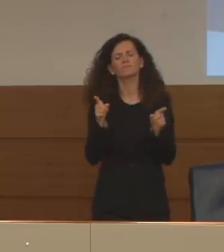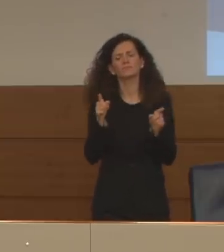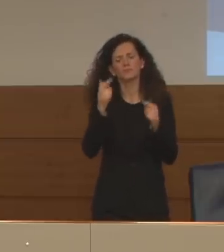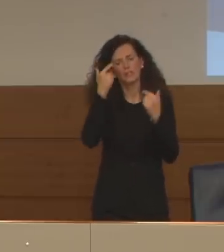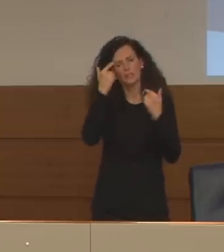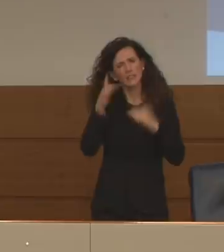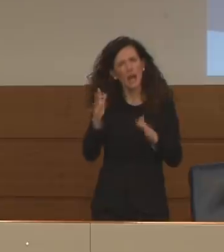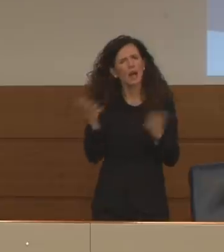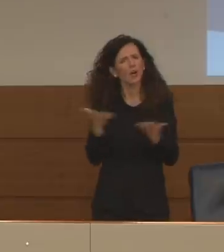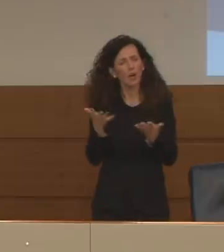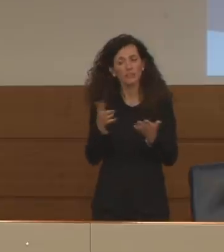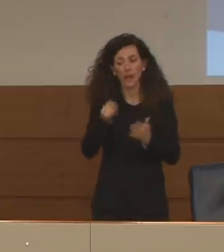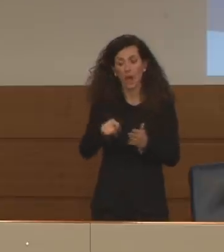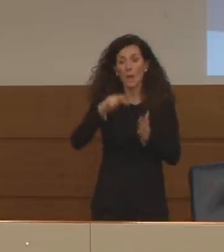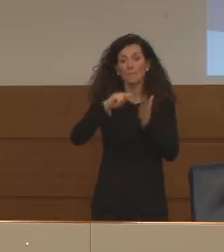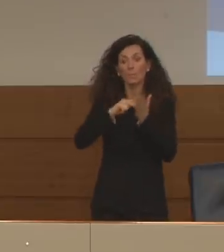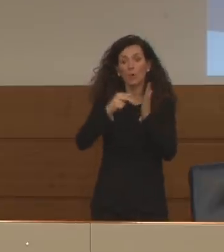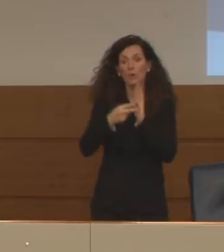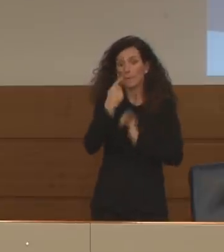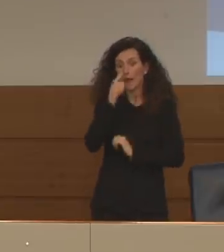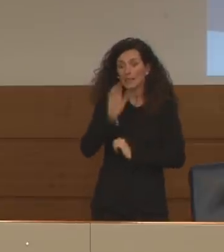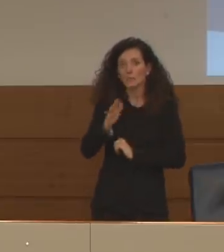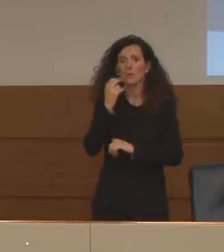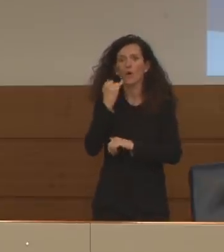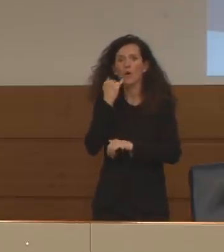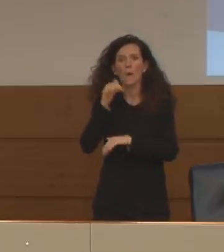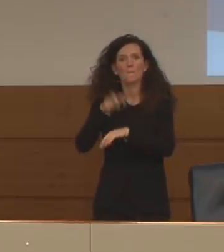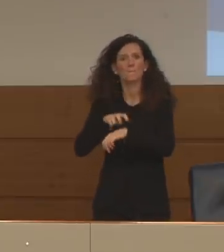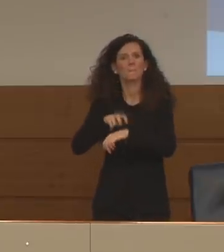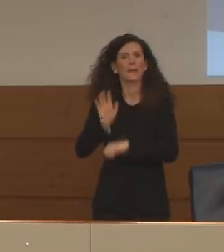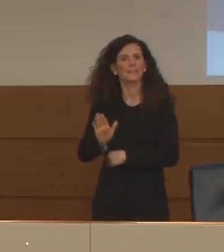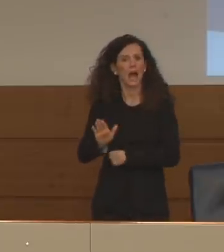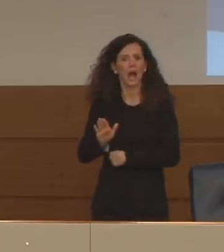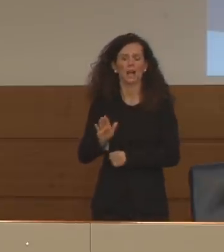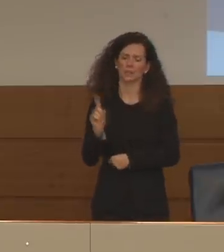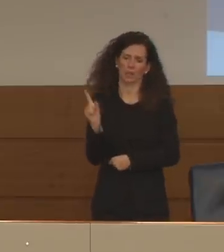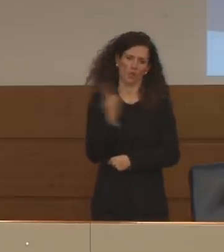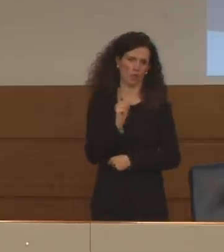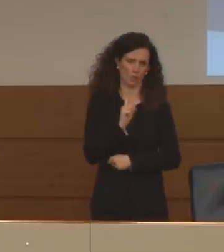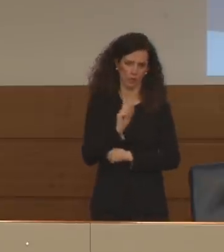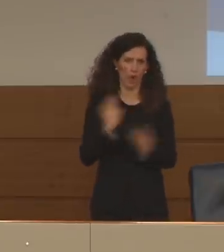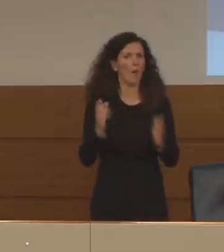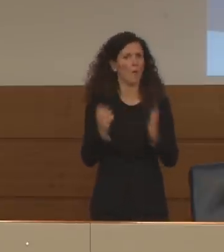problema pediatrico fortunatamente, quindi quando e se un bambino presenta